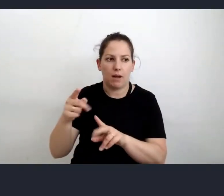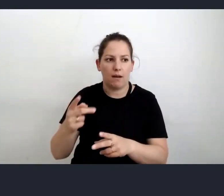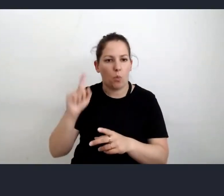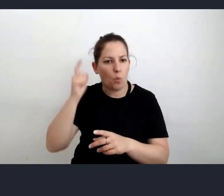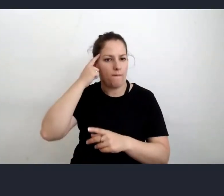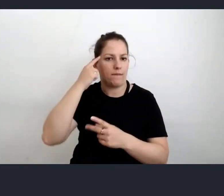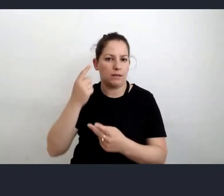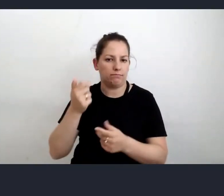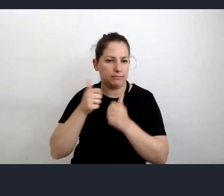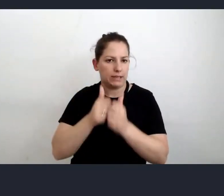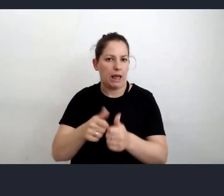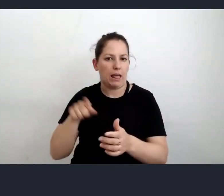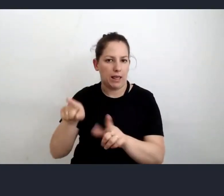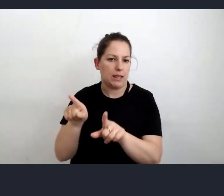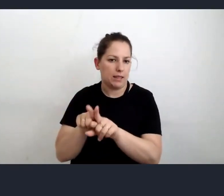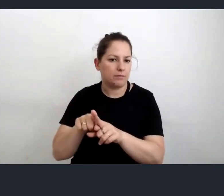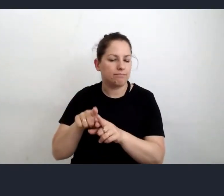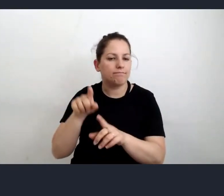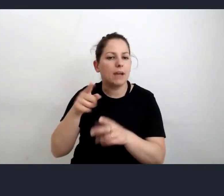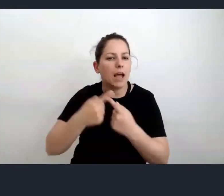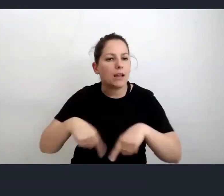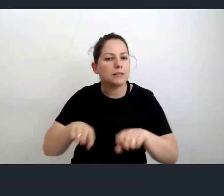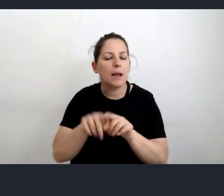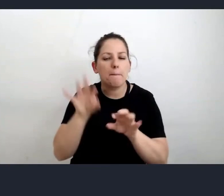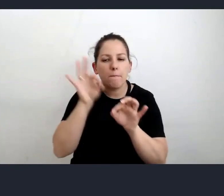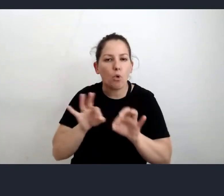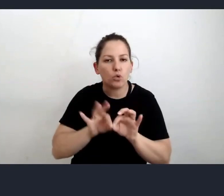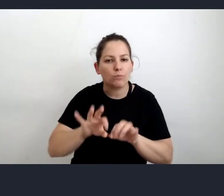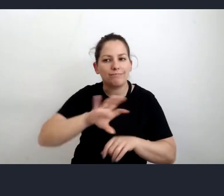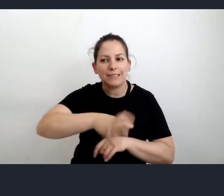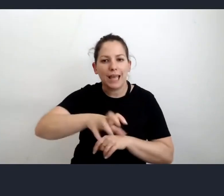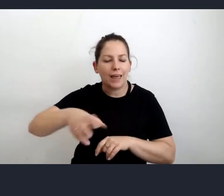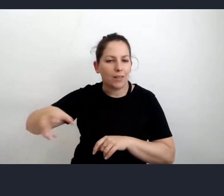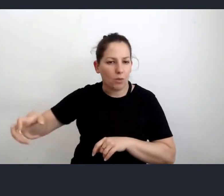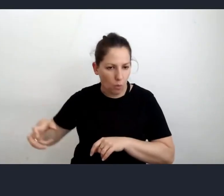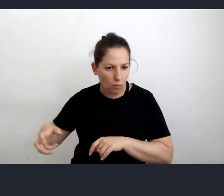w realizacji poszczególnych sektorów jakby Krajowej Polityki Miejskiej: